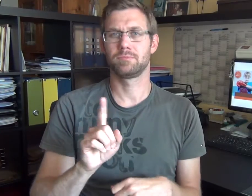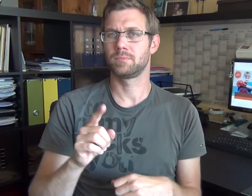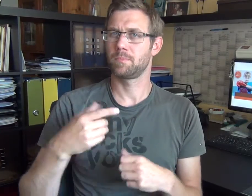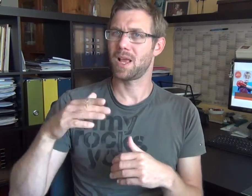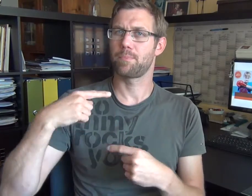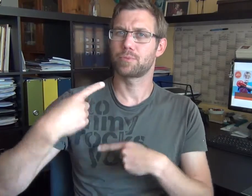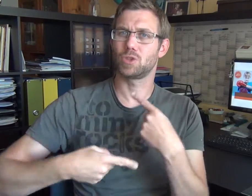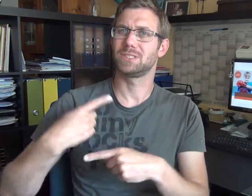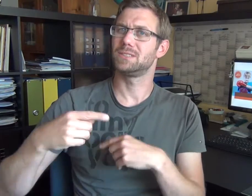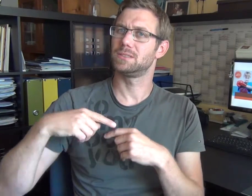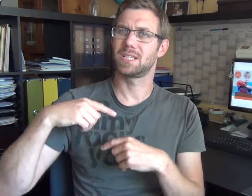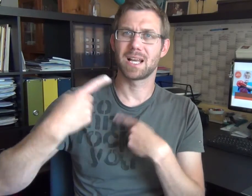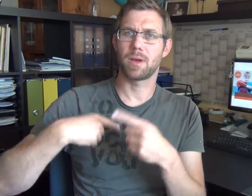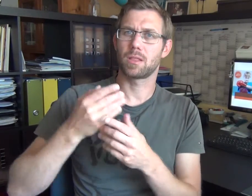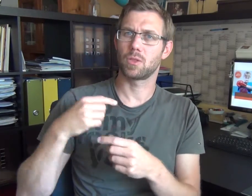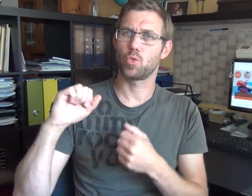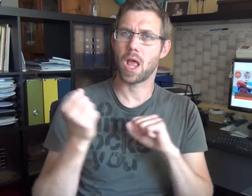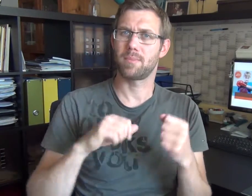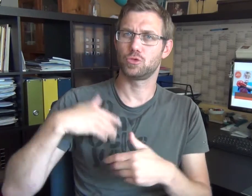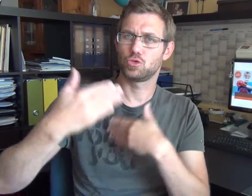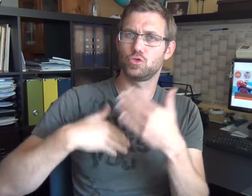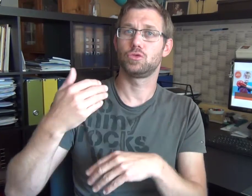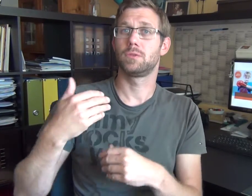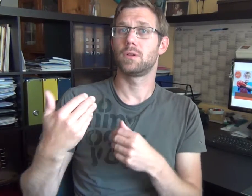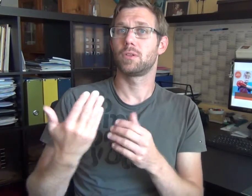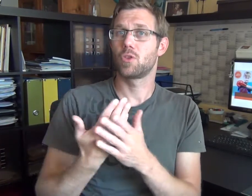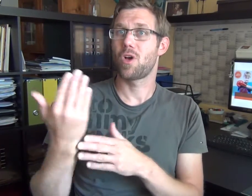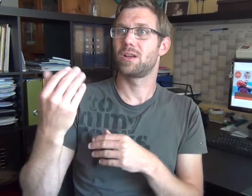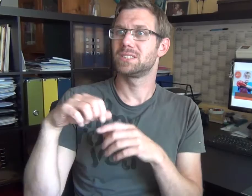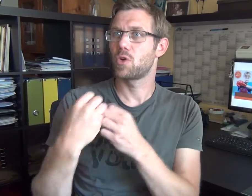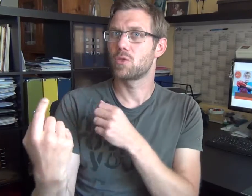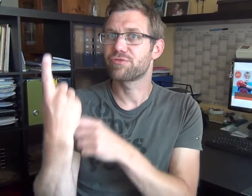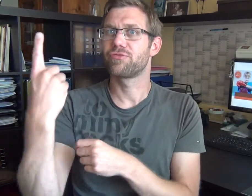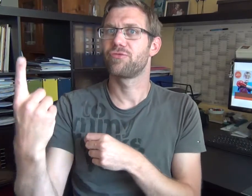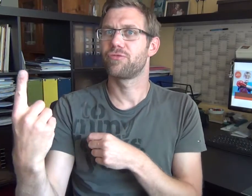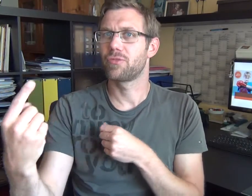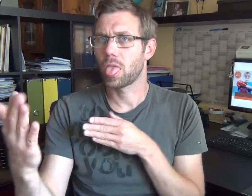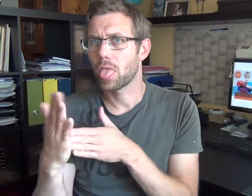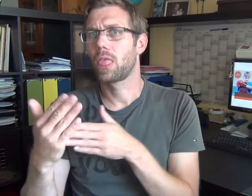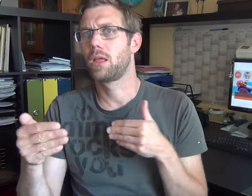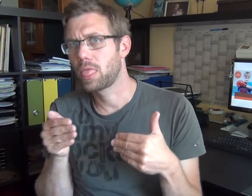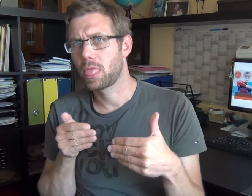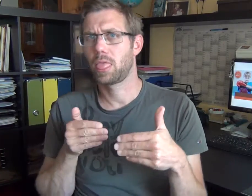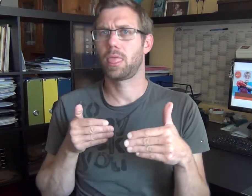Vielmehr ist das ein dynamischer Prozess. Man stößt immer wieder auf neue Situationen ...